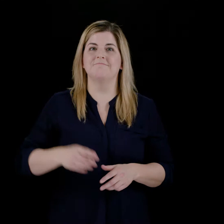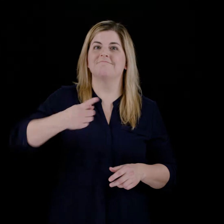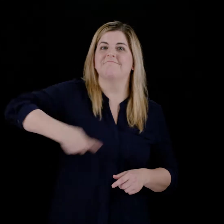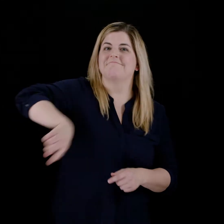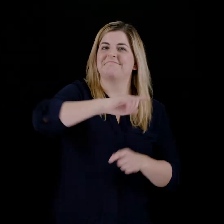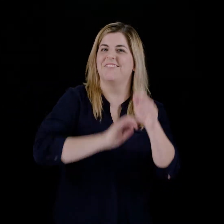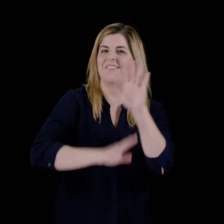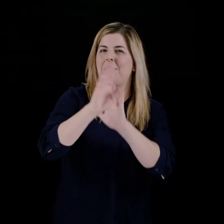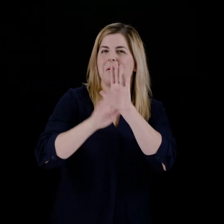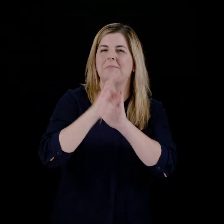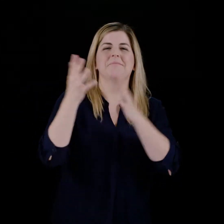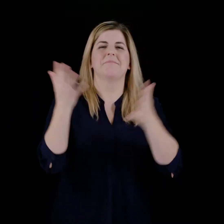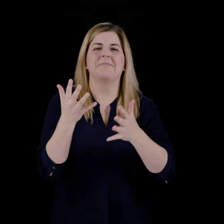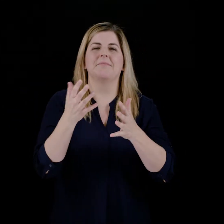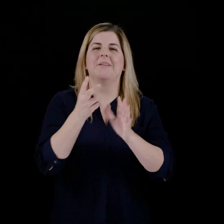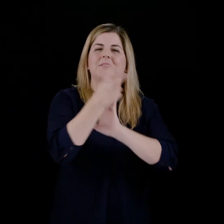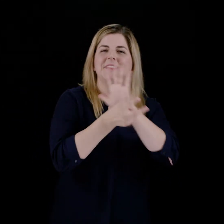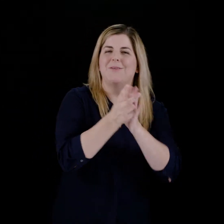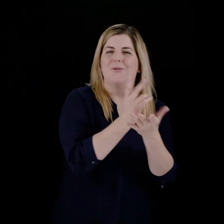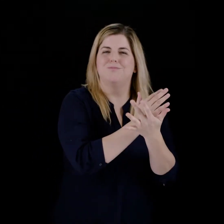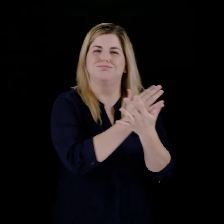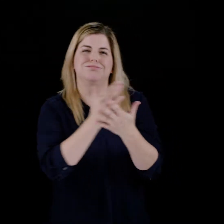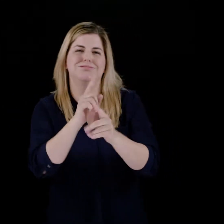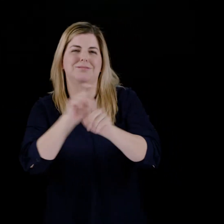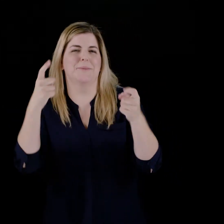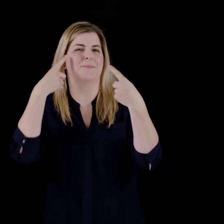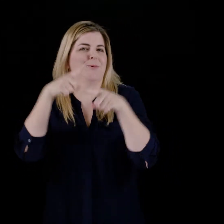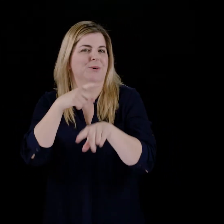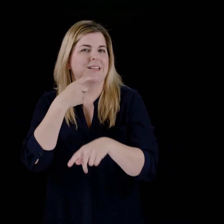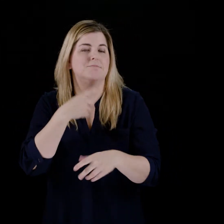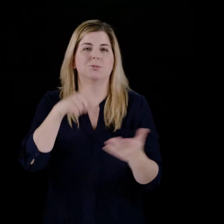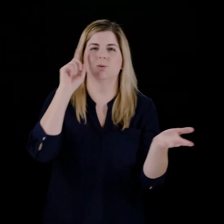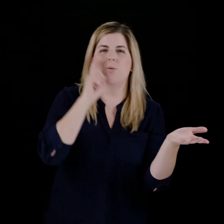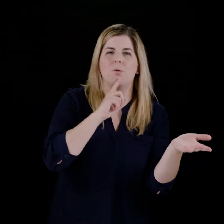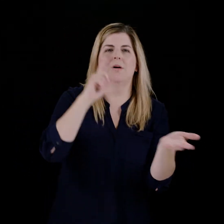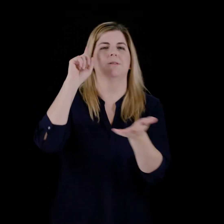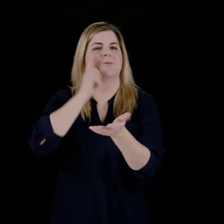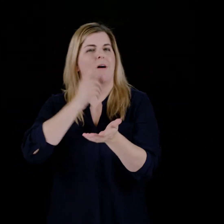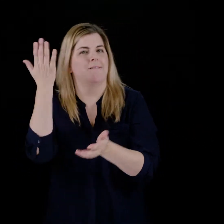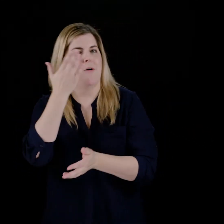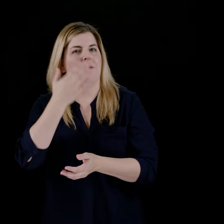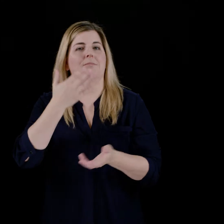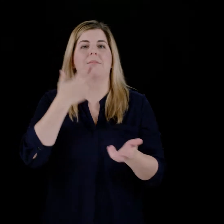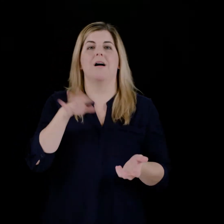Nous avons développé une série de capsules vidéo pour les personnes sourdes, sourdes